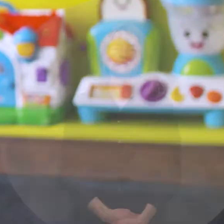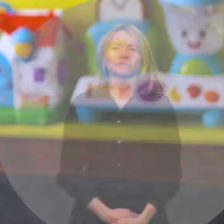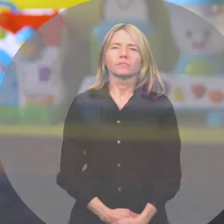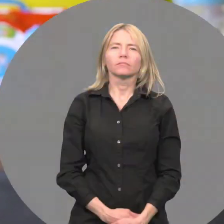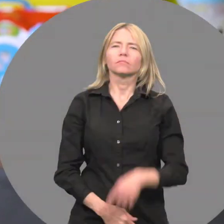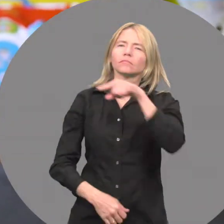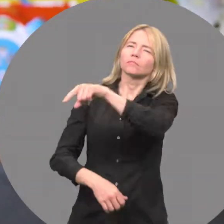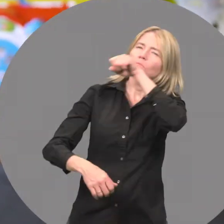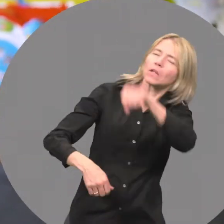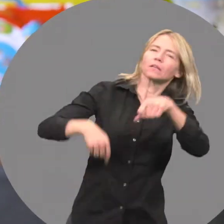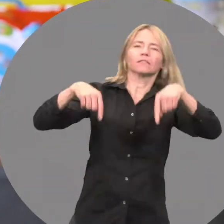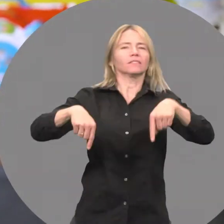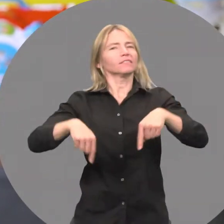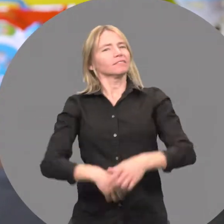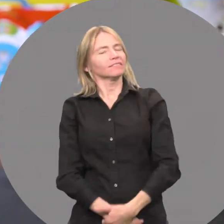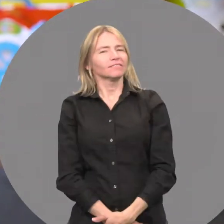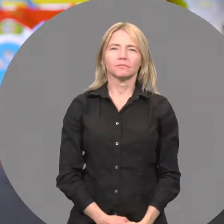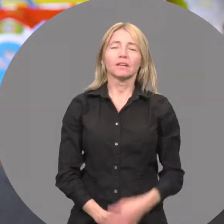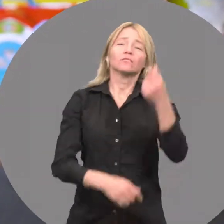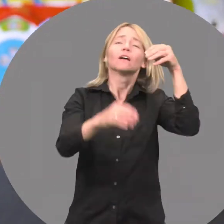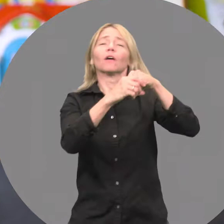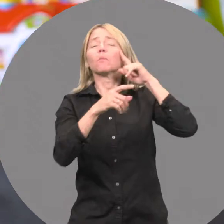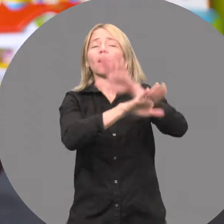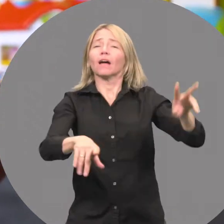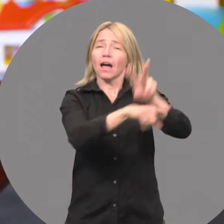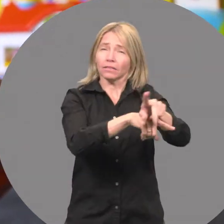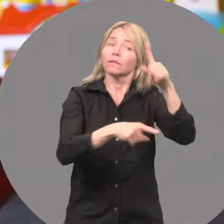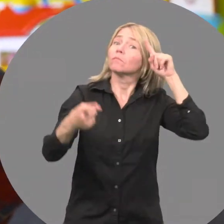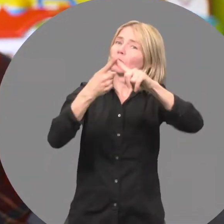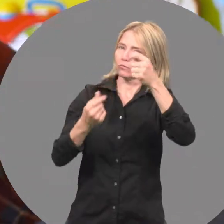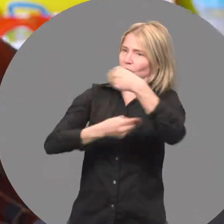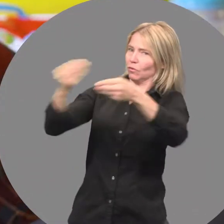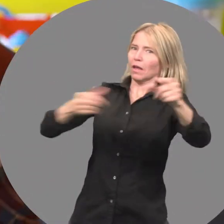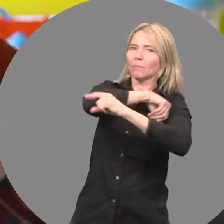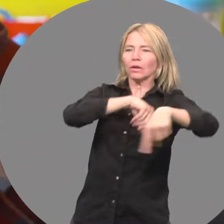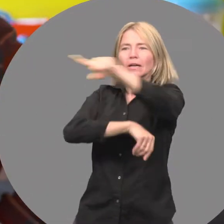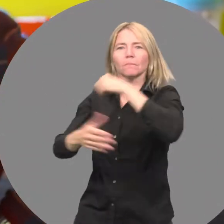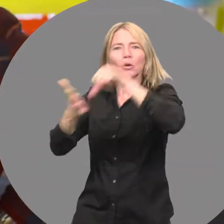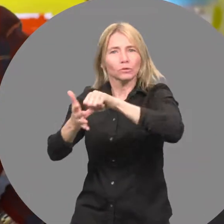Michele – il adore ça ici. Tu t'amuses, Levi?